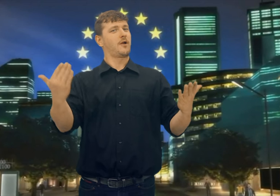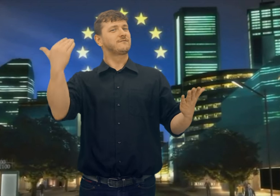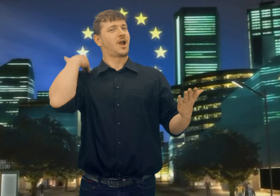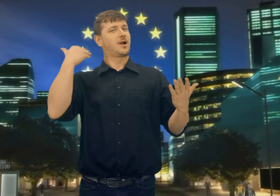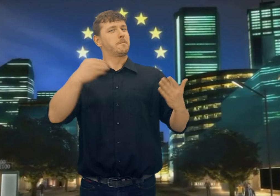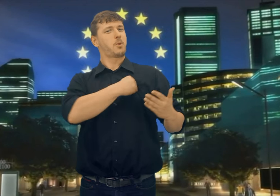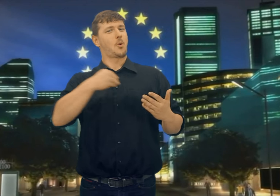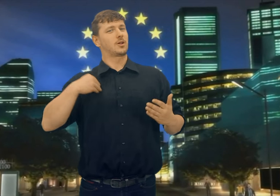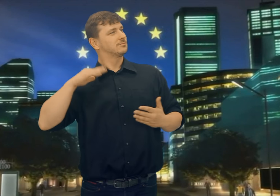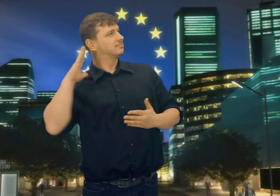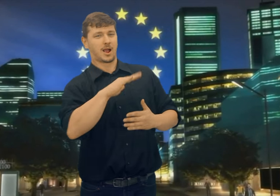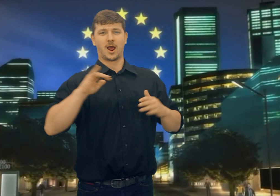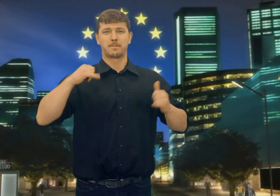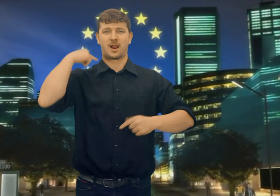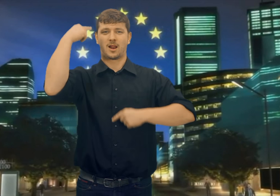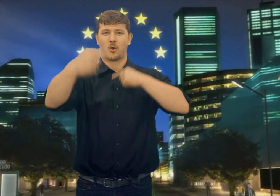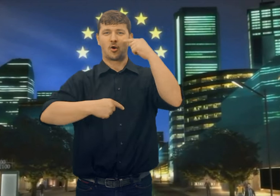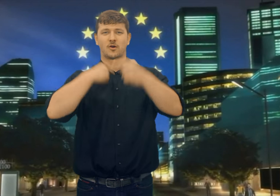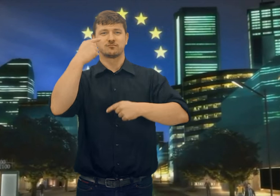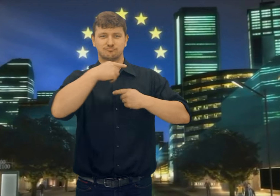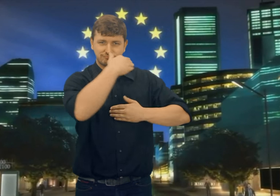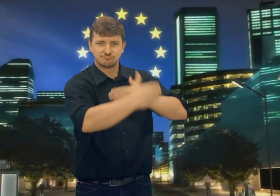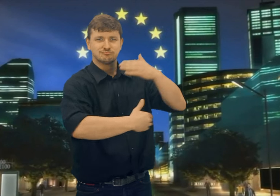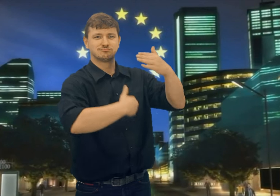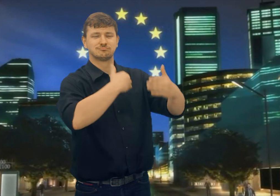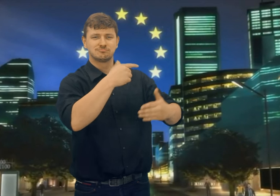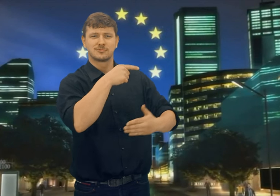So! Das war also Polen in der Weltgeschichte.